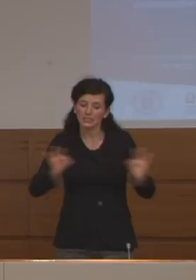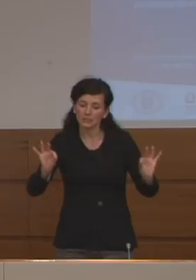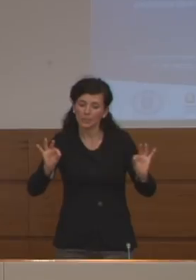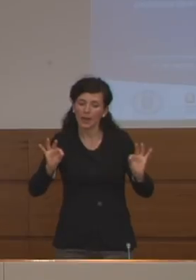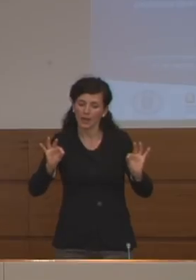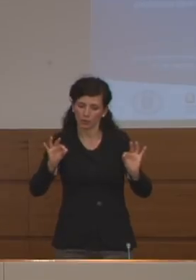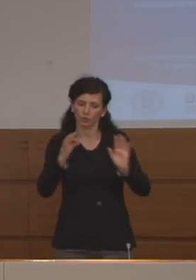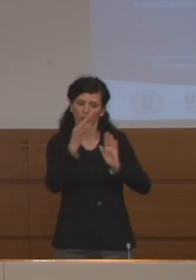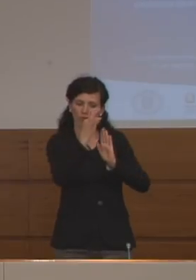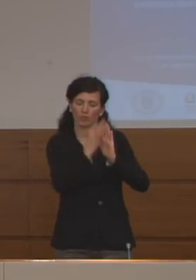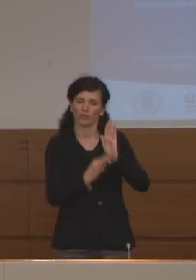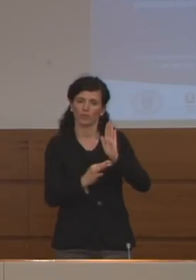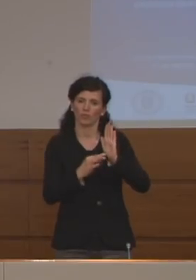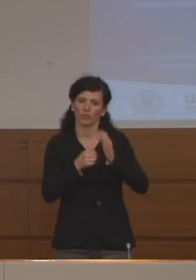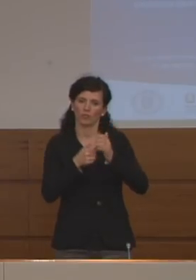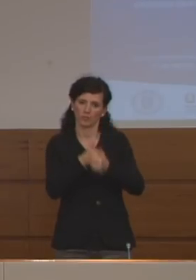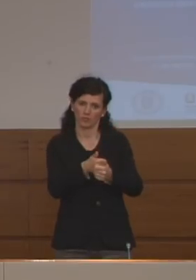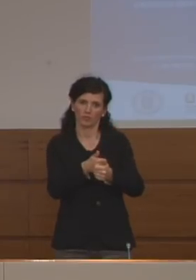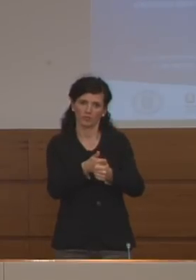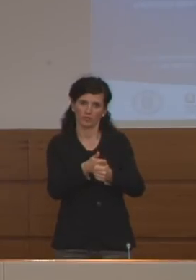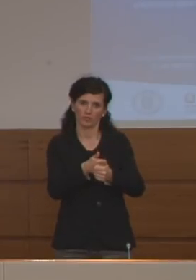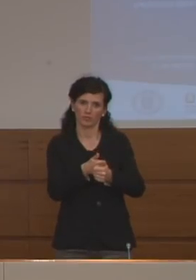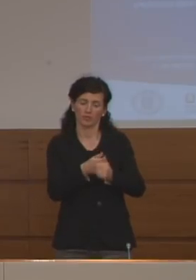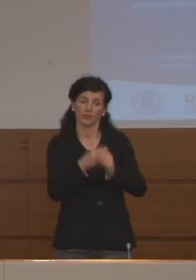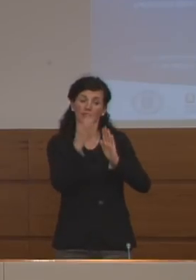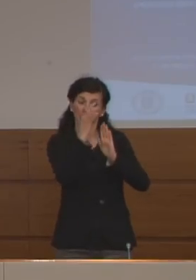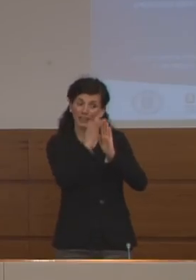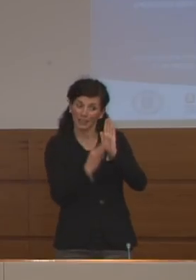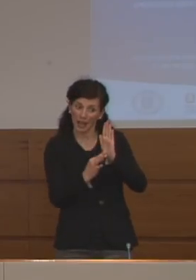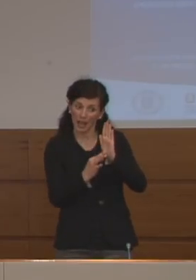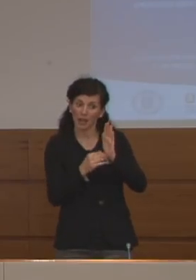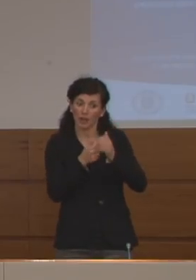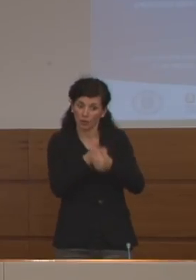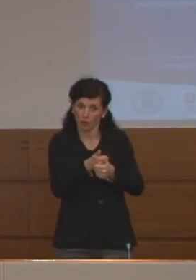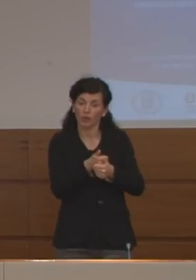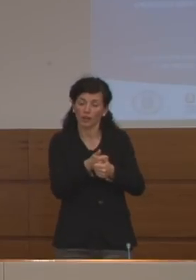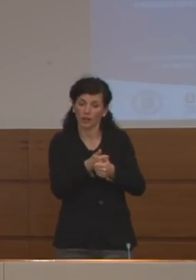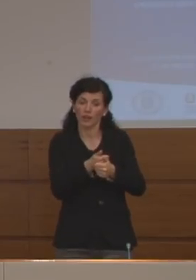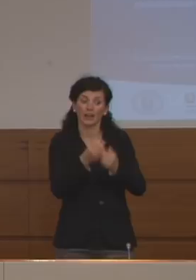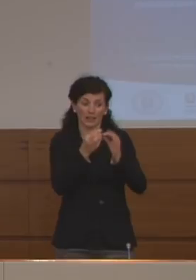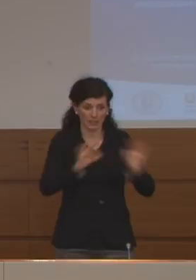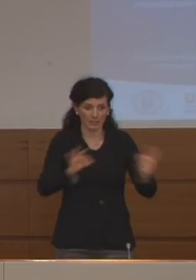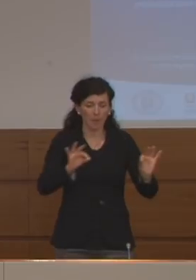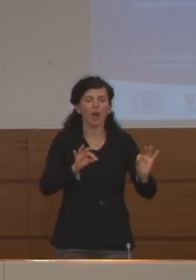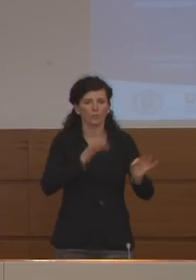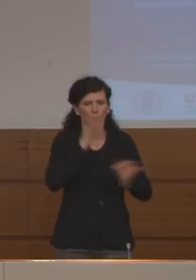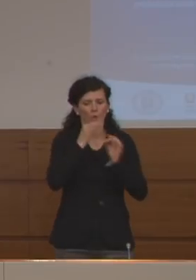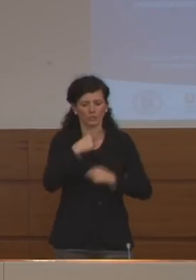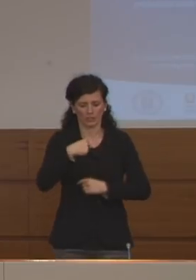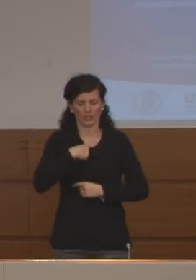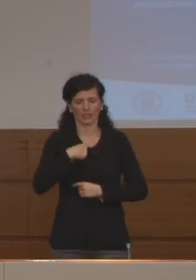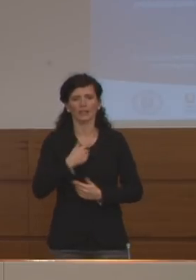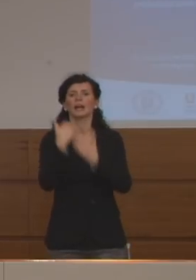indicazioni, proprio nella prospettiva di una responsabilità individuale.